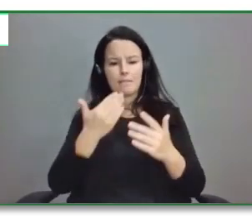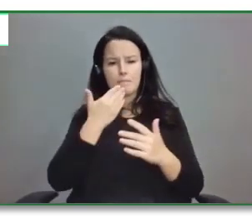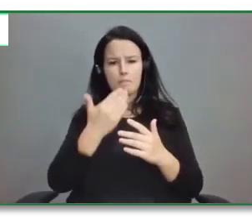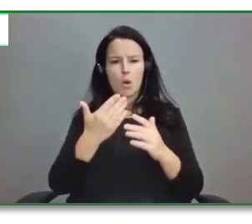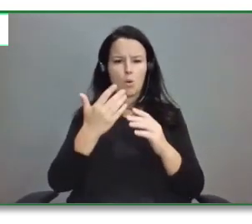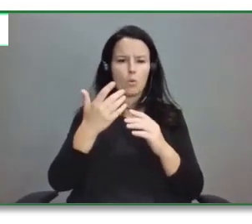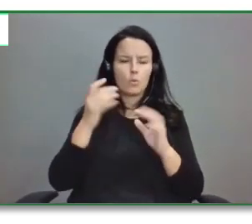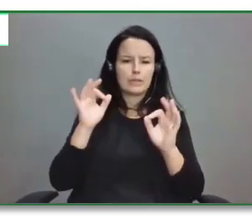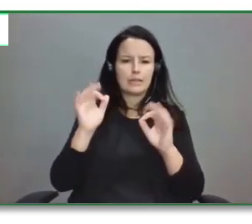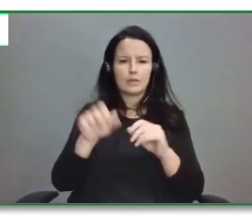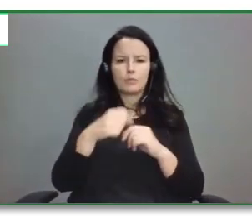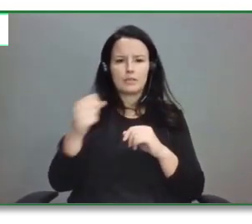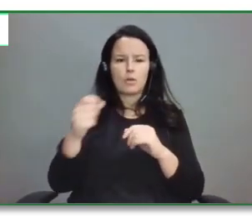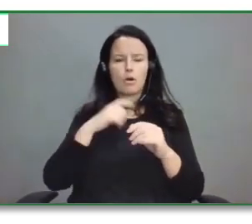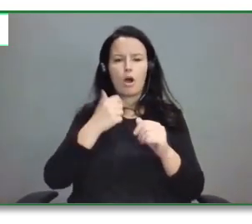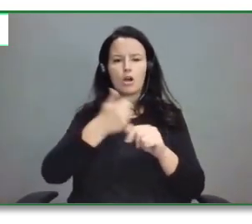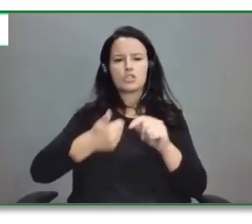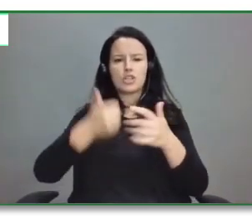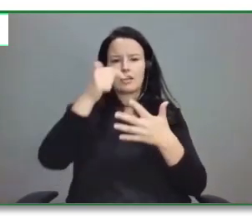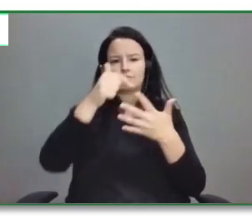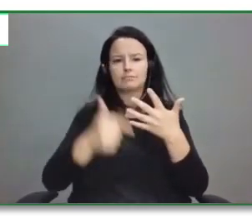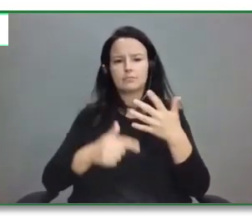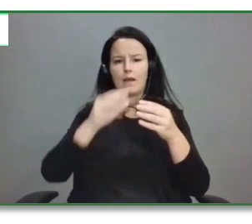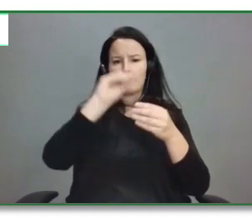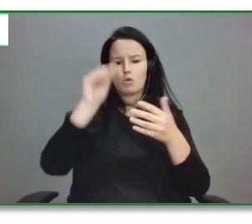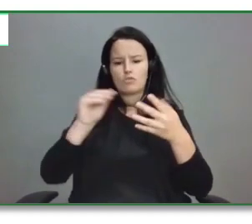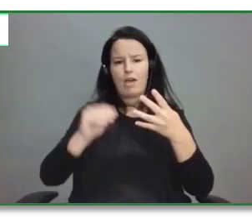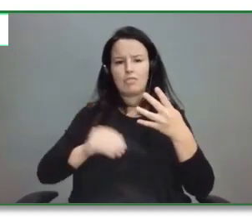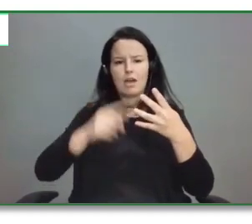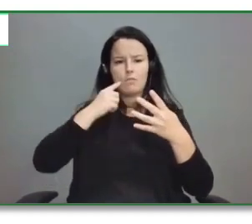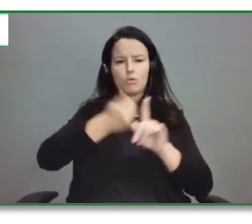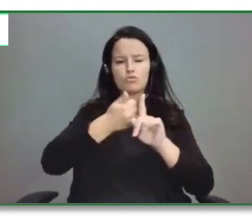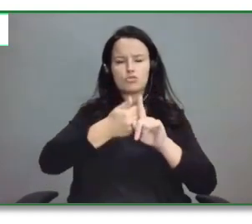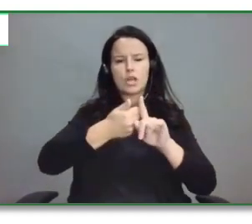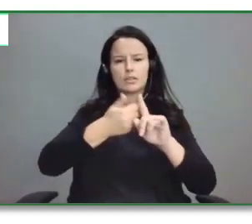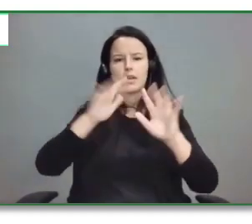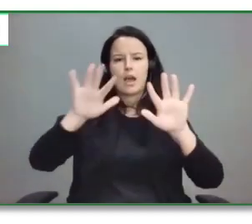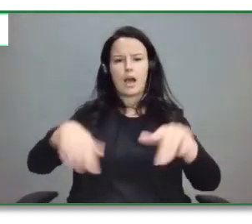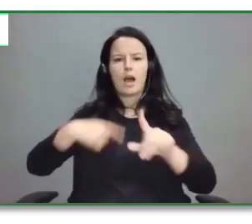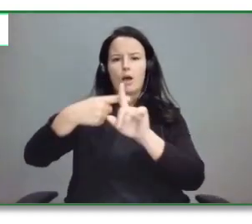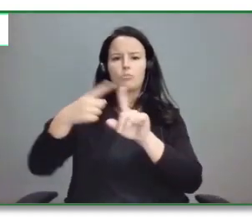d'un 10 pour chaque site combiné avec la